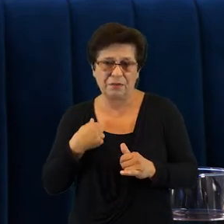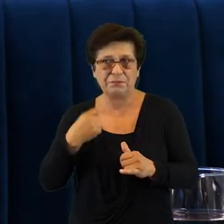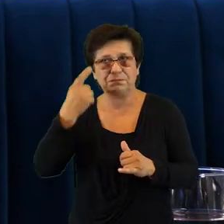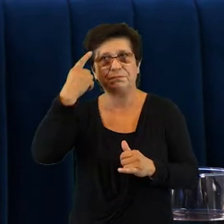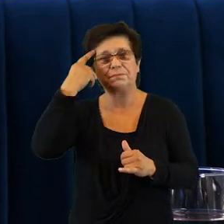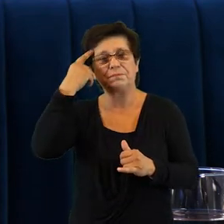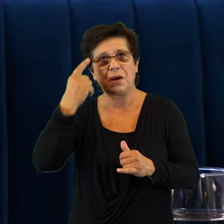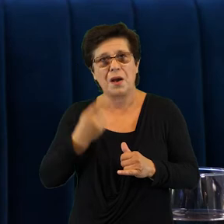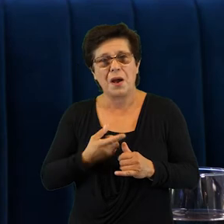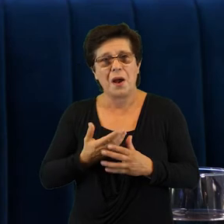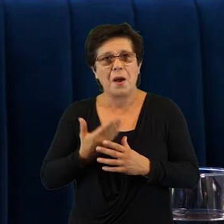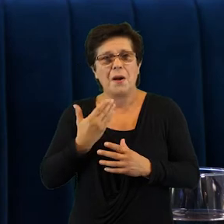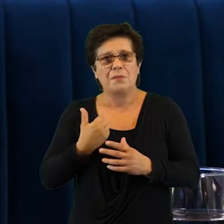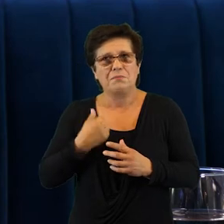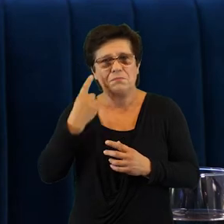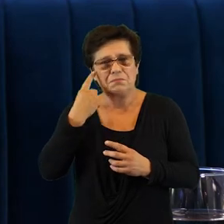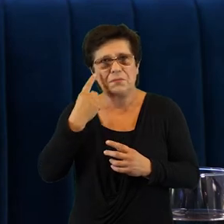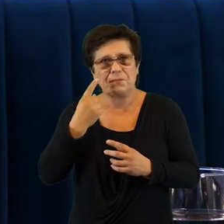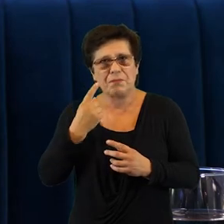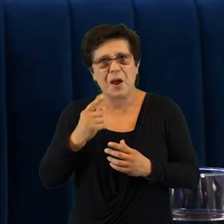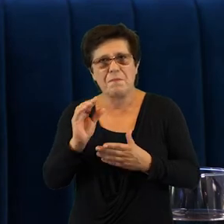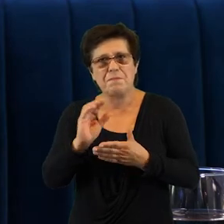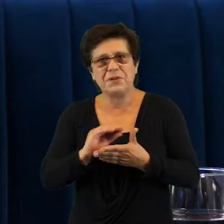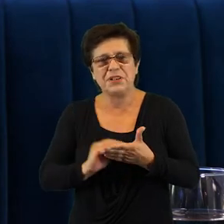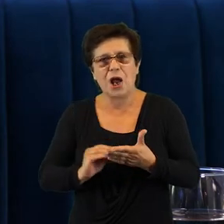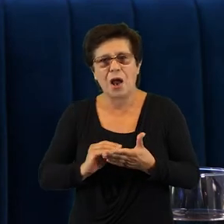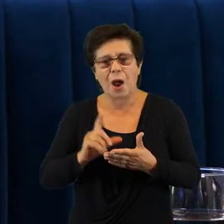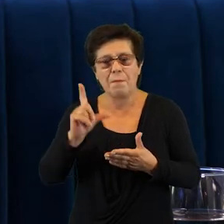bardzo ortodoksyjnego pod tym względem pisarza Juliana Przybosia